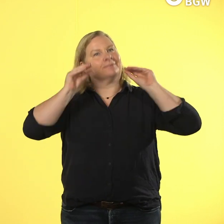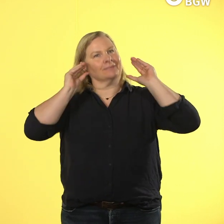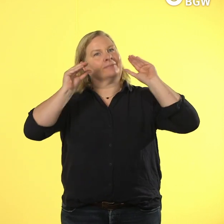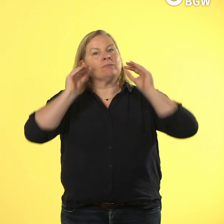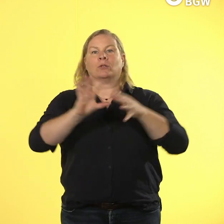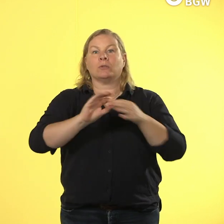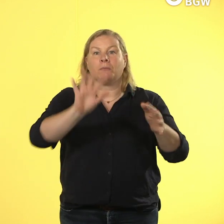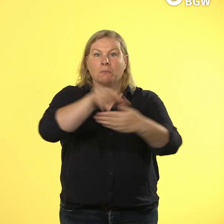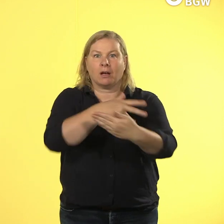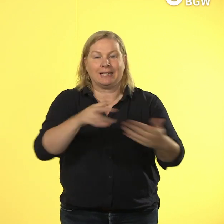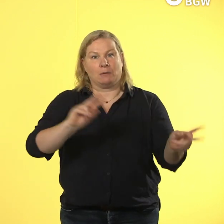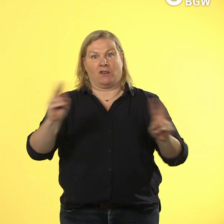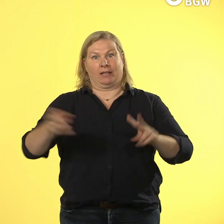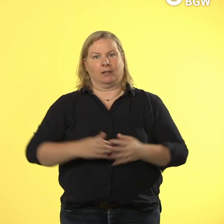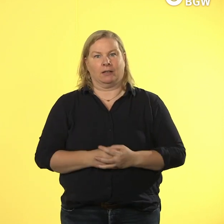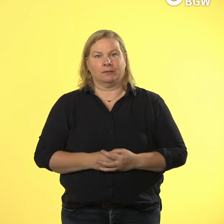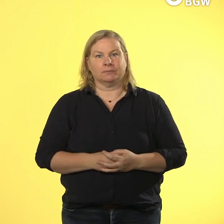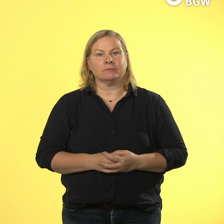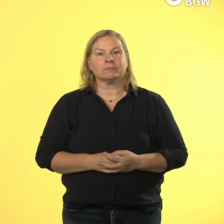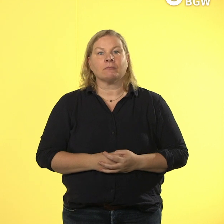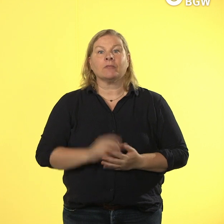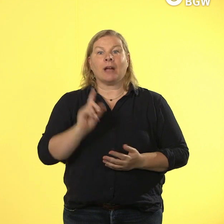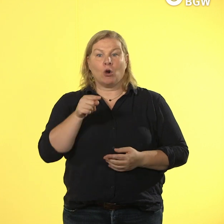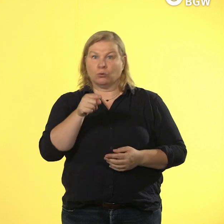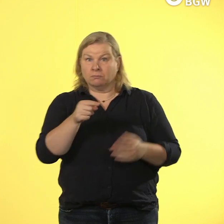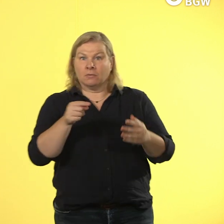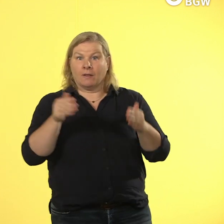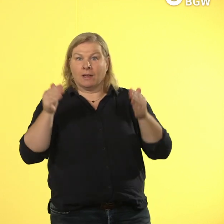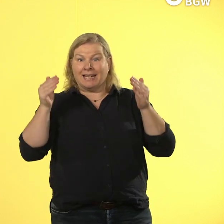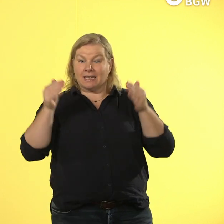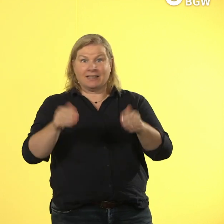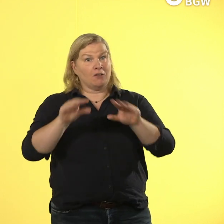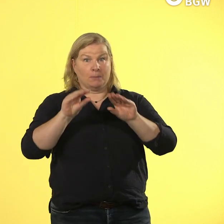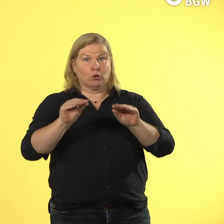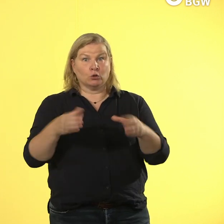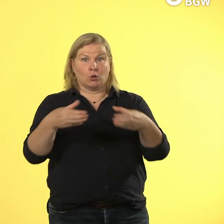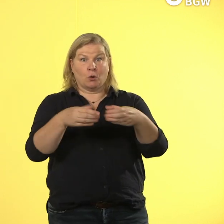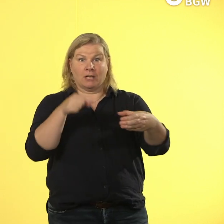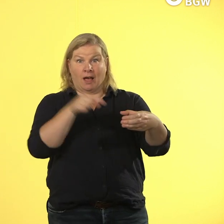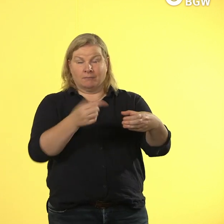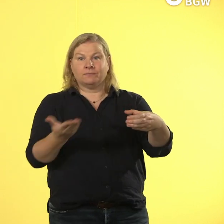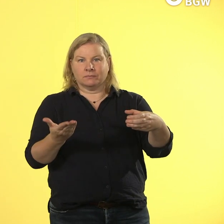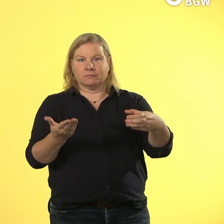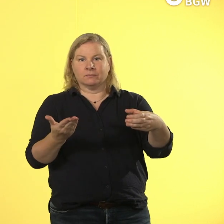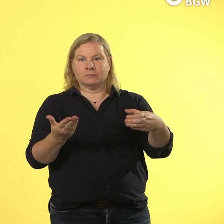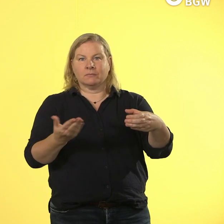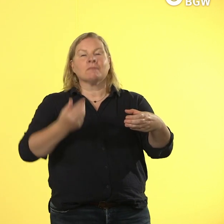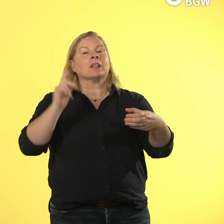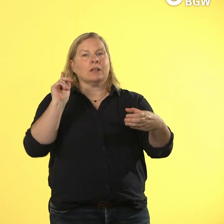Einrichtungsgruppe sollen sich bitte als Assistenten, Assistentinnen begreifen. Wie soll das gehen? Ich maße mir kein Urteil an,